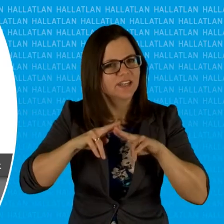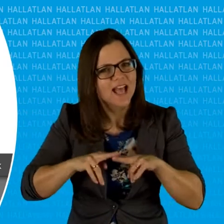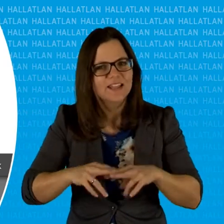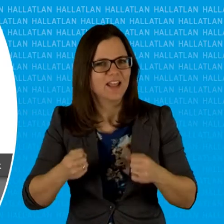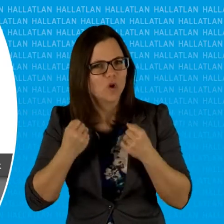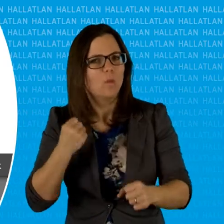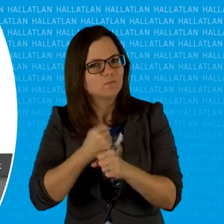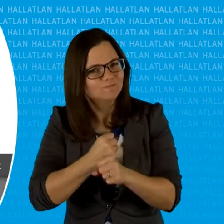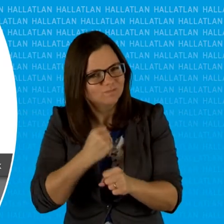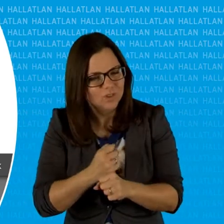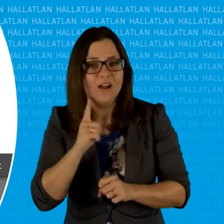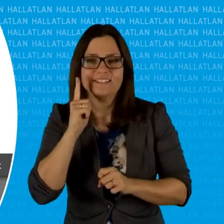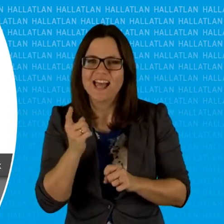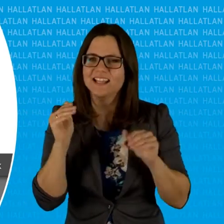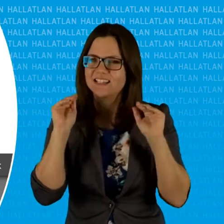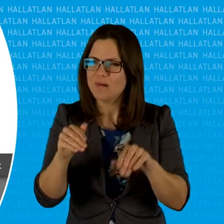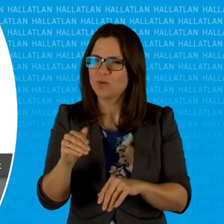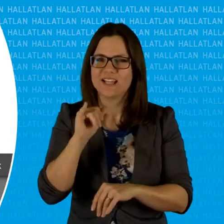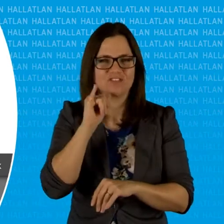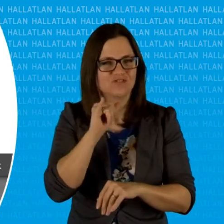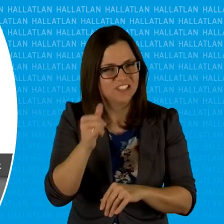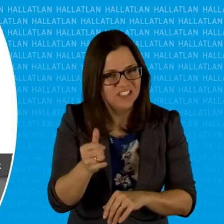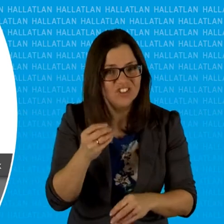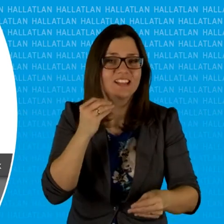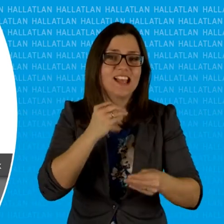A rendszeres és komoly munka ellenére támogatottság hiányában